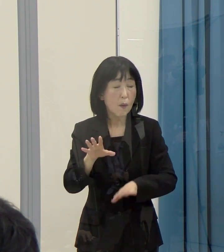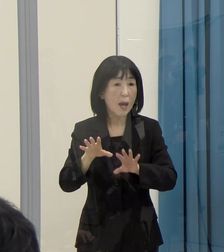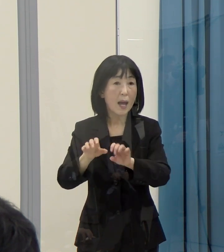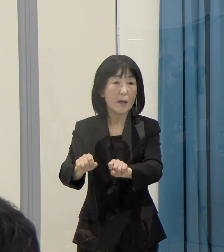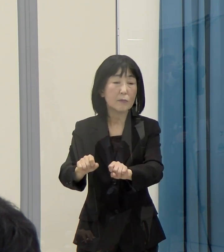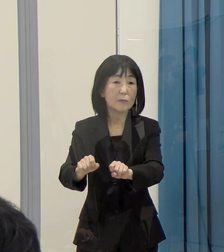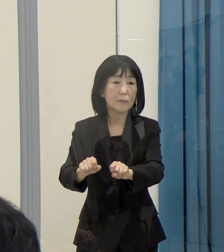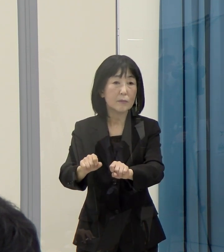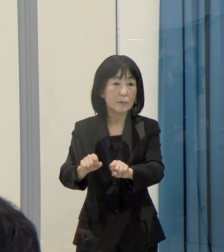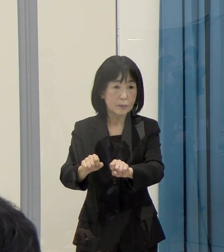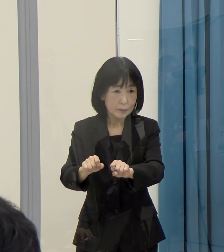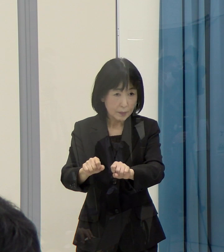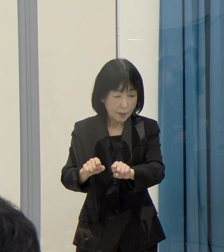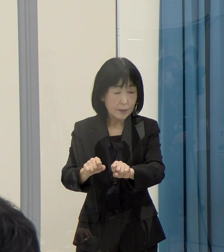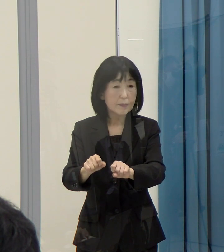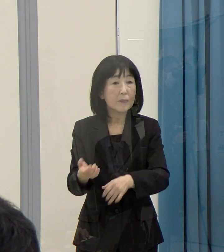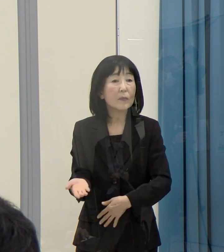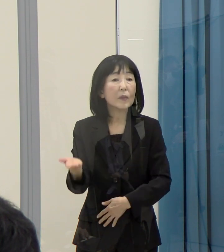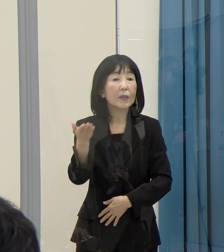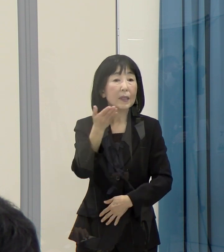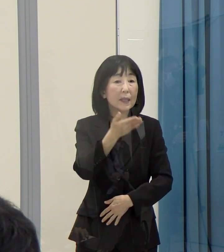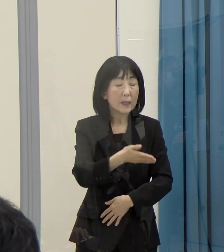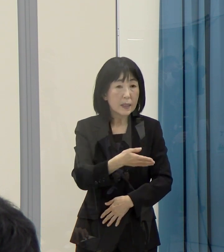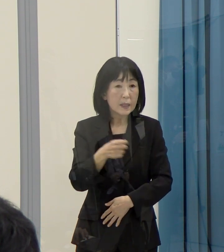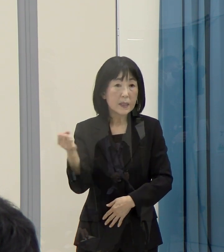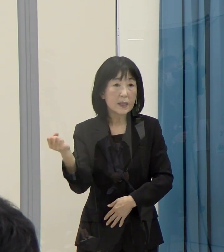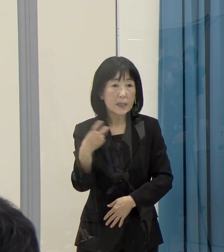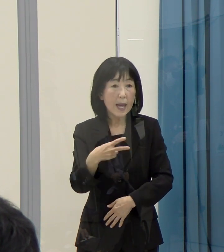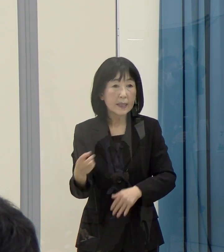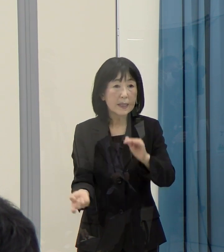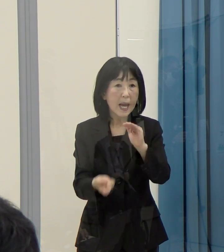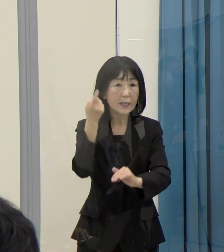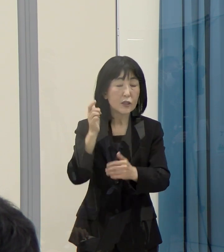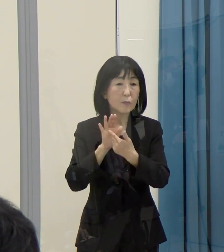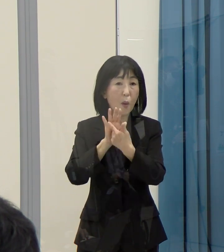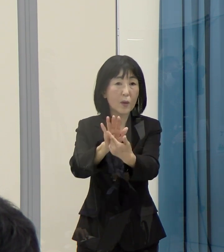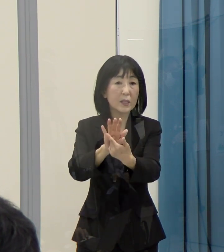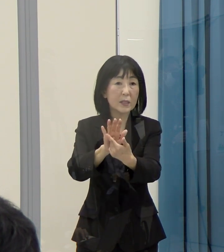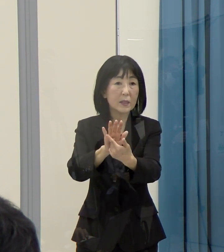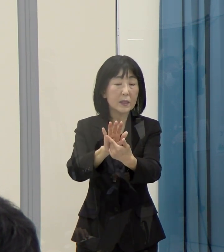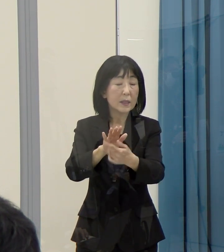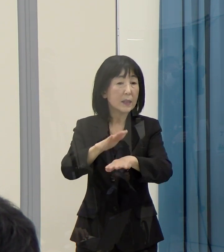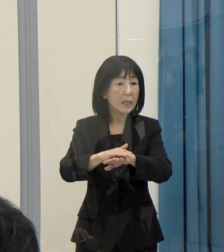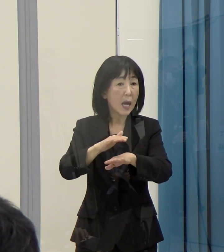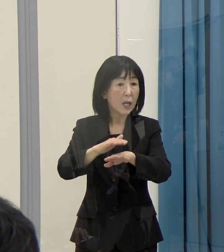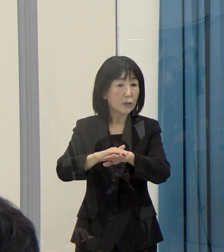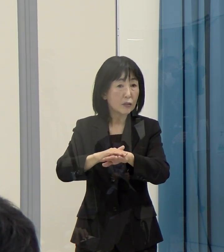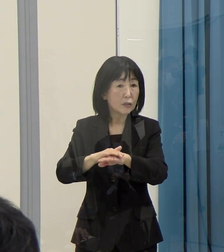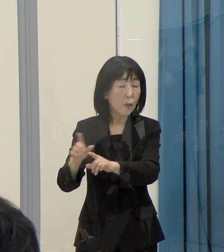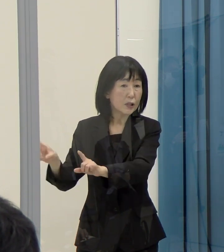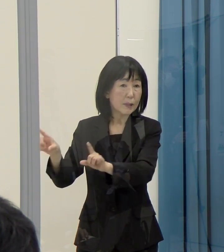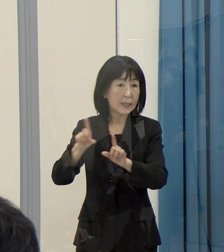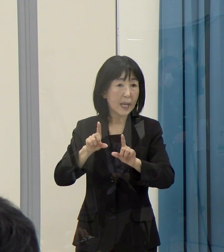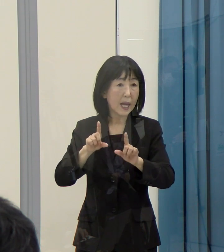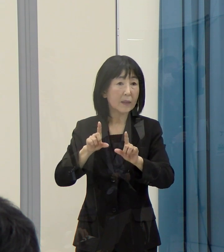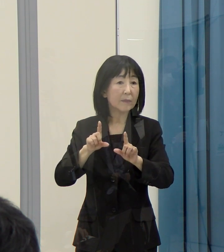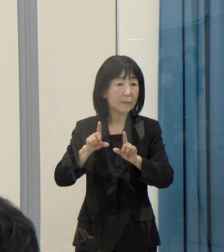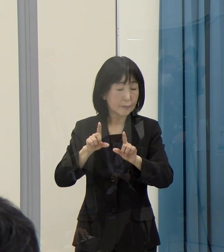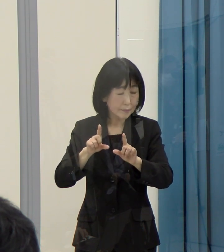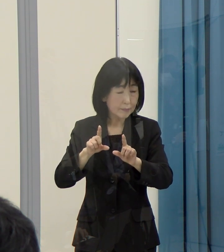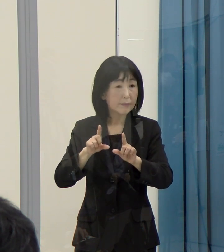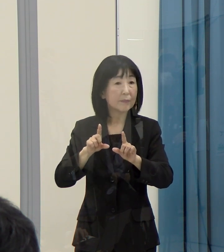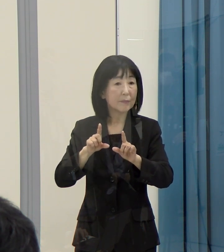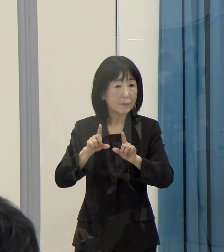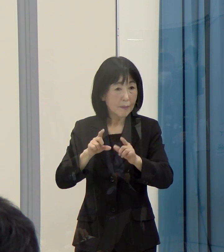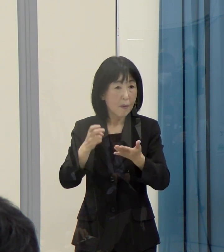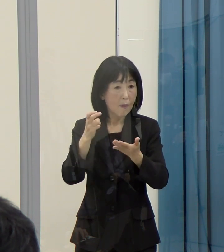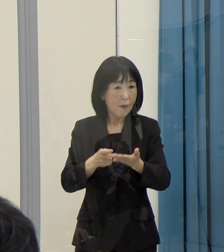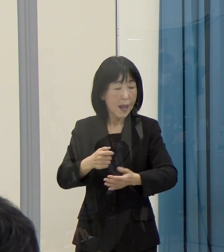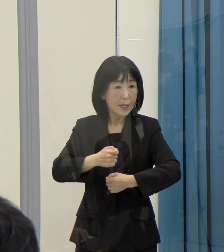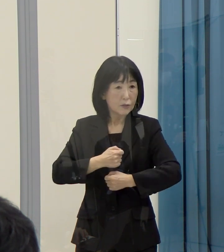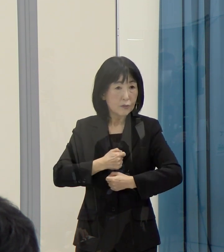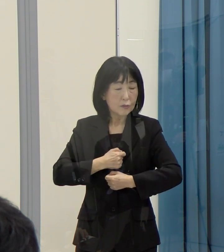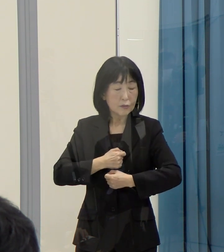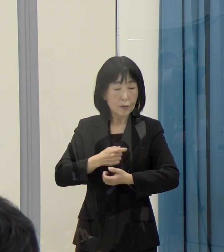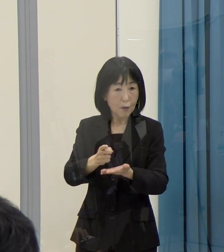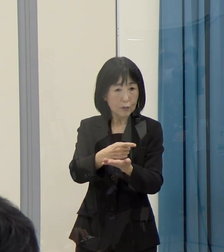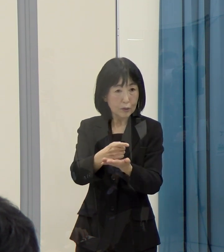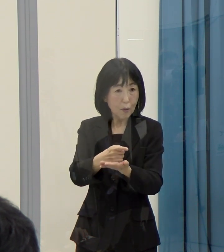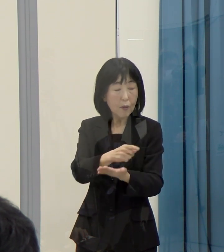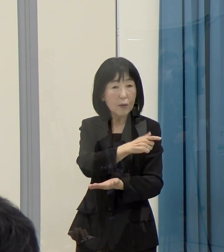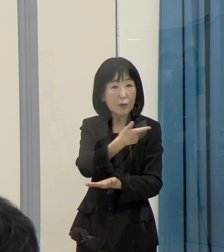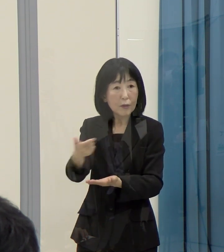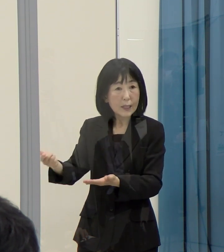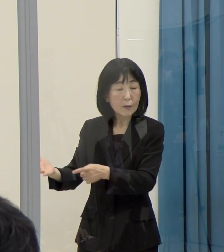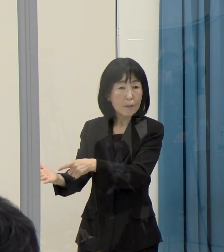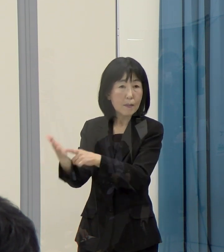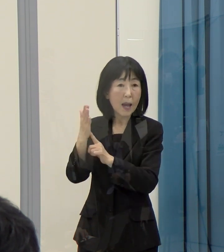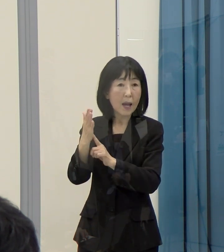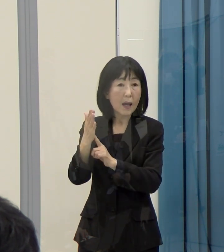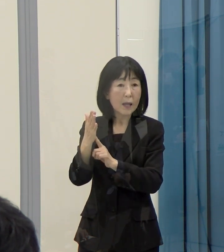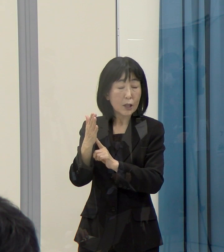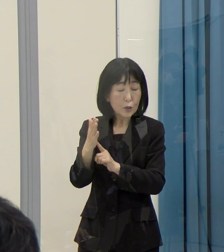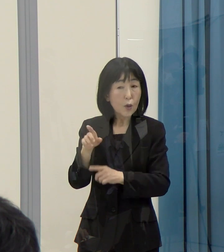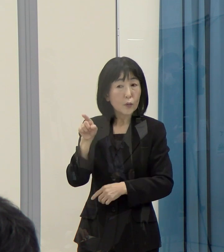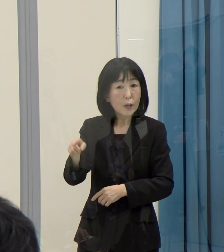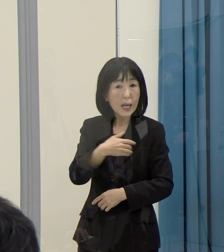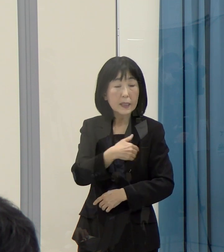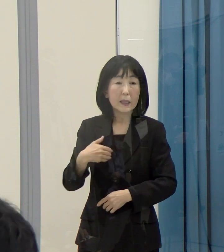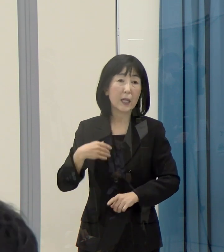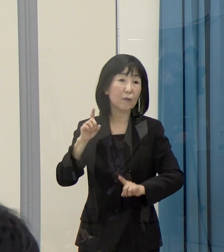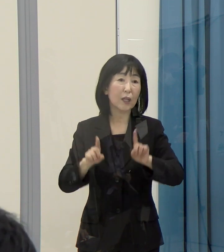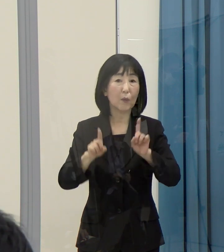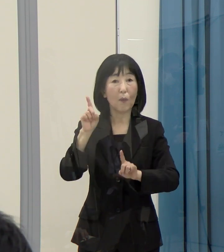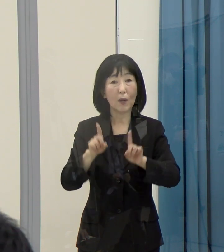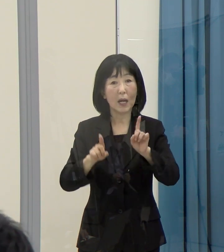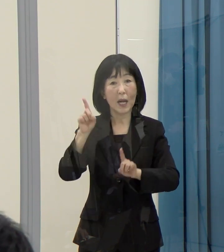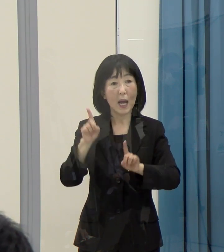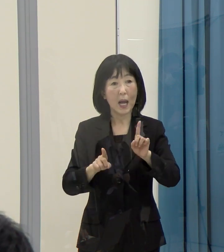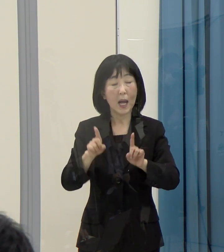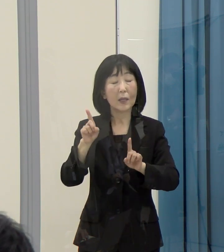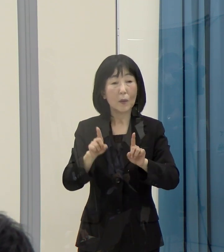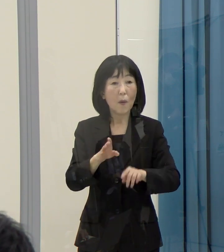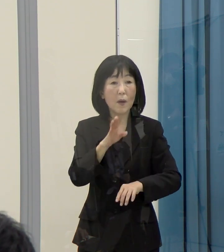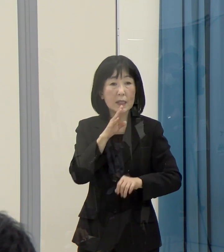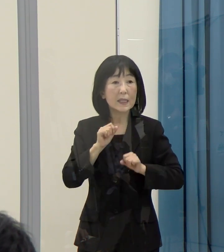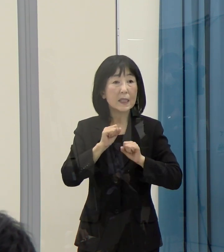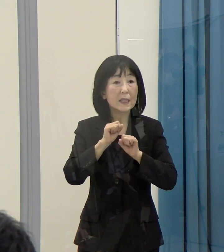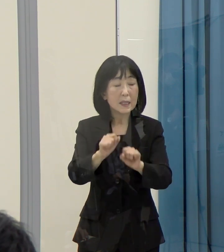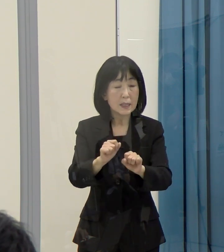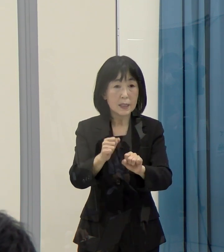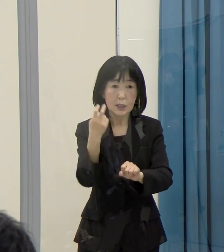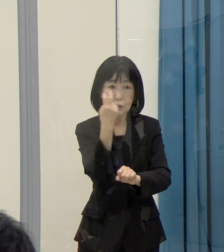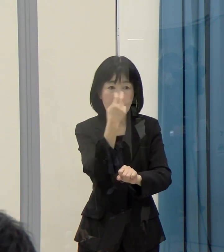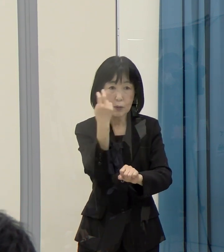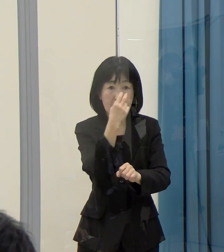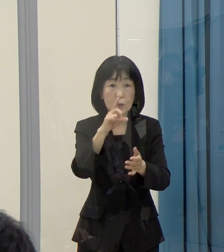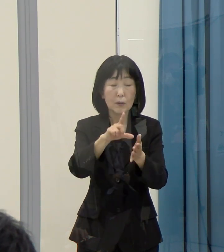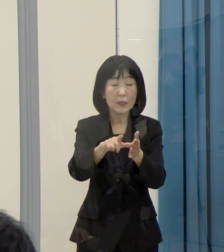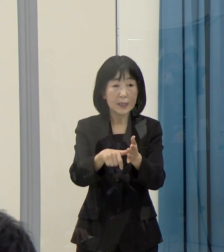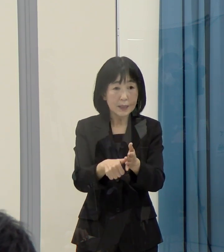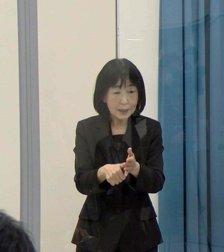併せて、同学院から示されていたコンプライアンス研修、あるいは学生指導の見直しといった再発防止策がきちんと行われているか、その実施状況についても実地調査の際に確認をしていきます。